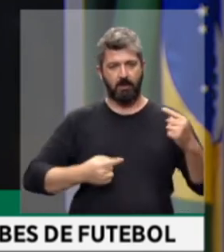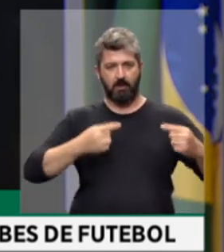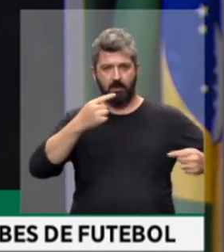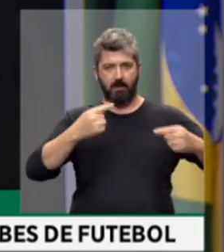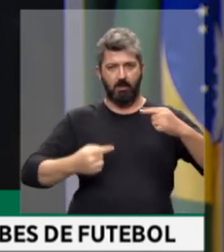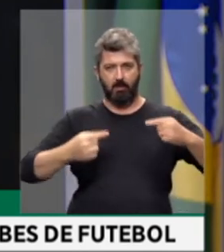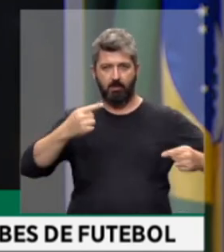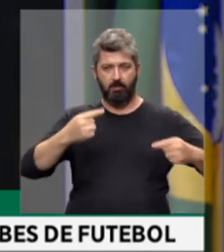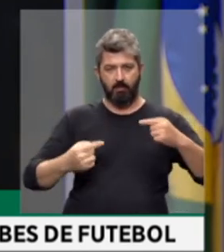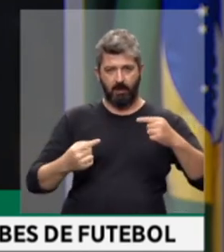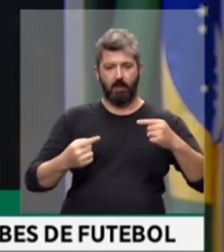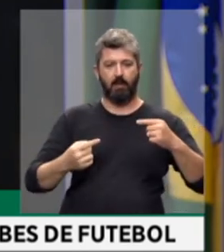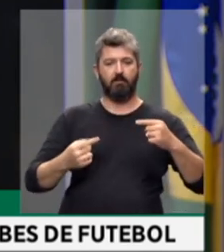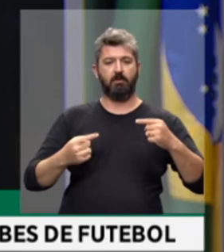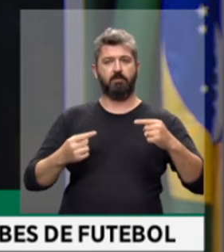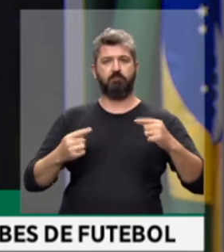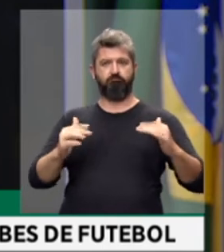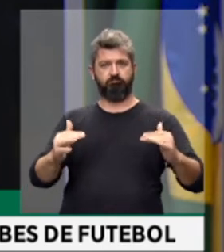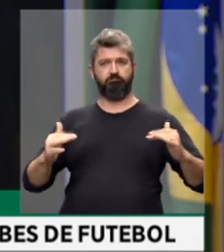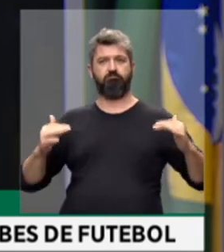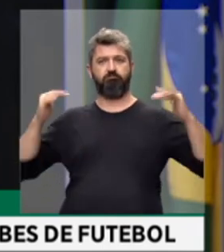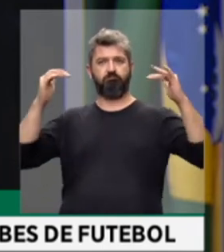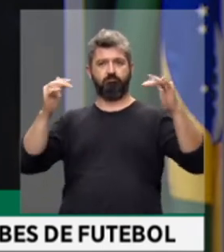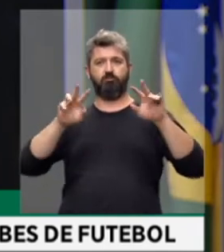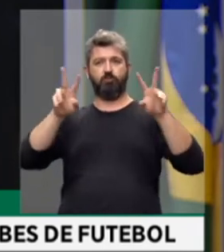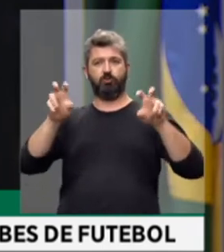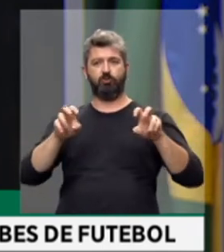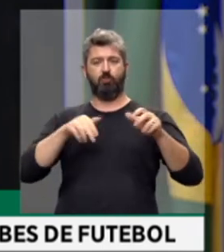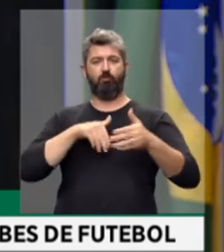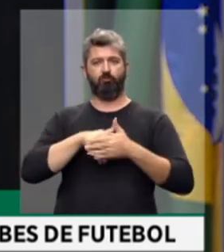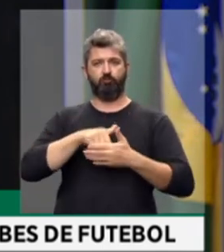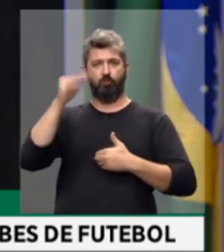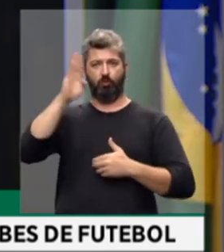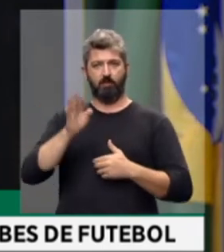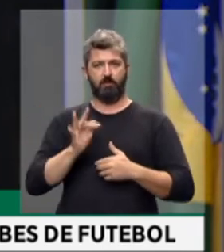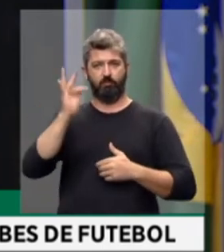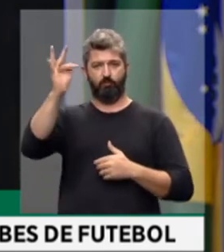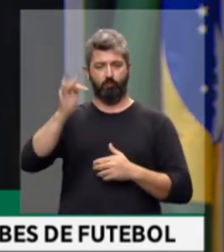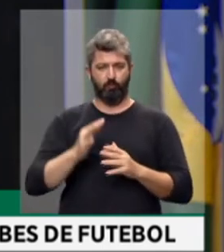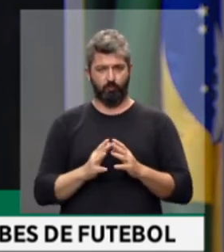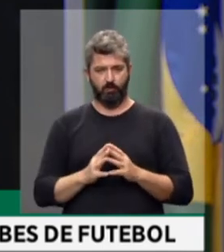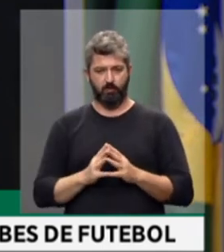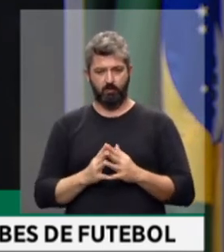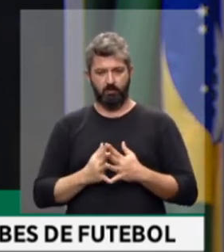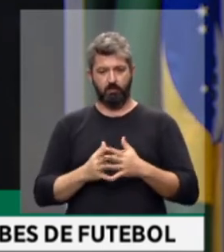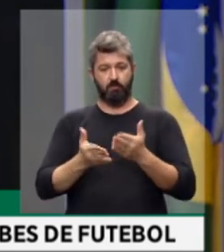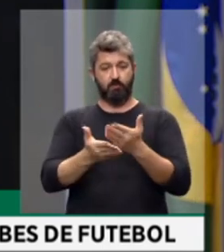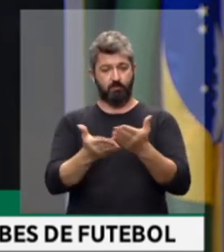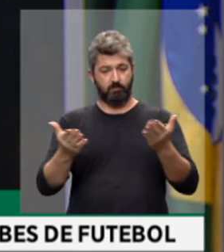QUERIAM FALAR, OS FAVORÁVEIS, OS CONTRÁRIOS, EU QUERO AGRADECER AOS NOBRES COLEGAS QUE AQUI DEBATEMOS EM ALTO NÍVEL SOBRE O FUTURO DO